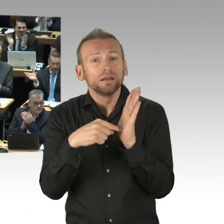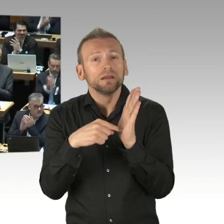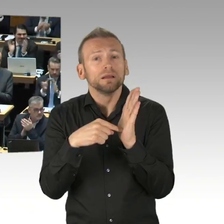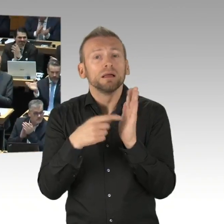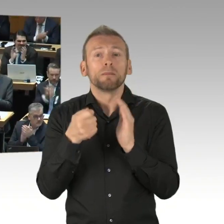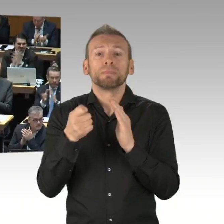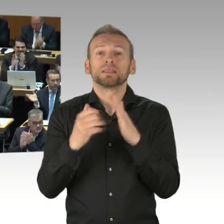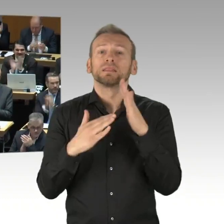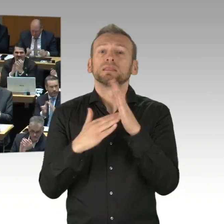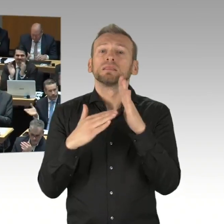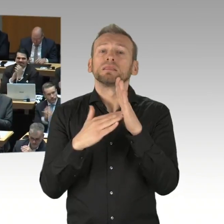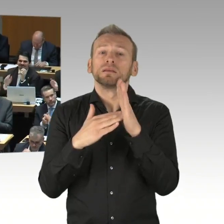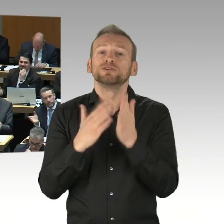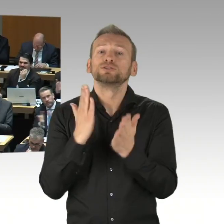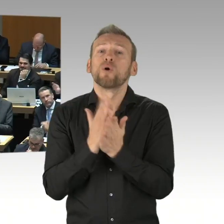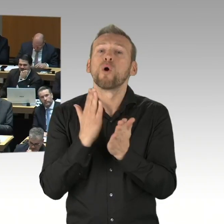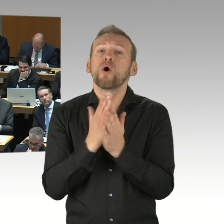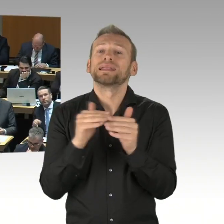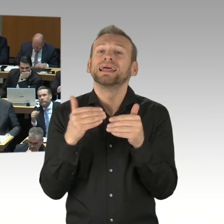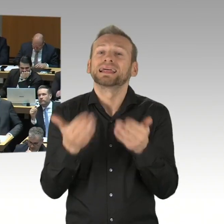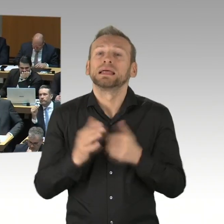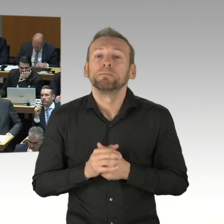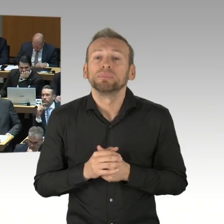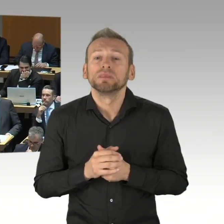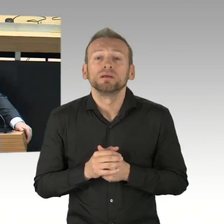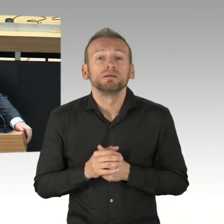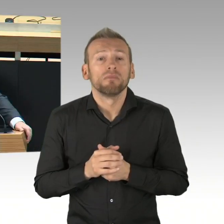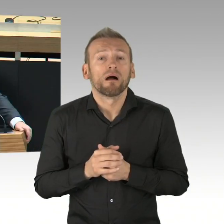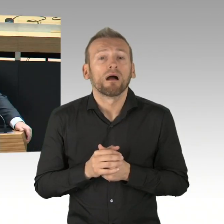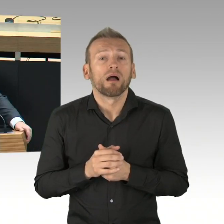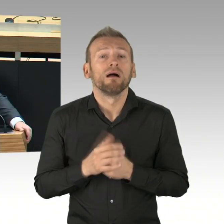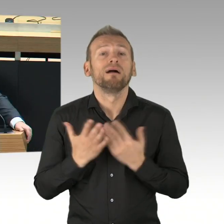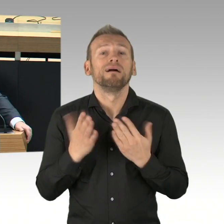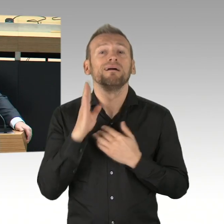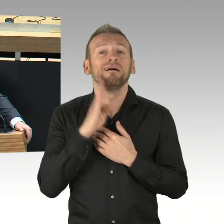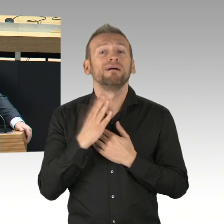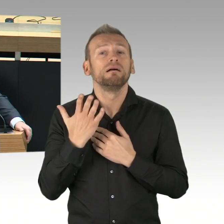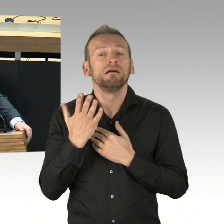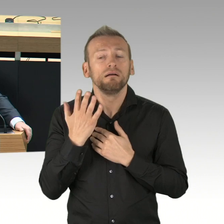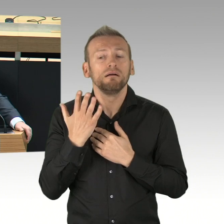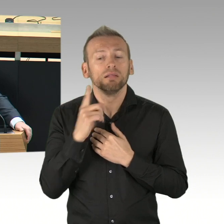Denn es ist doch völlig gleichgültig, wie hoch die Miete ist, wenn 300 Leute vor einer Wohnung stehen.